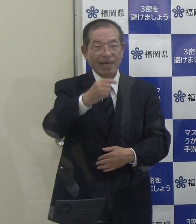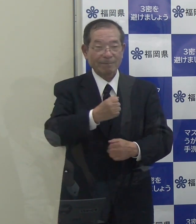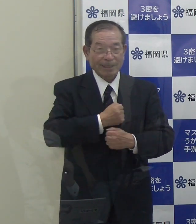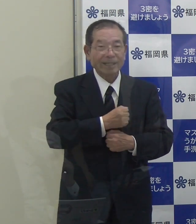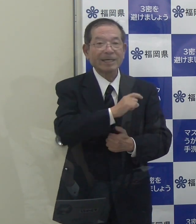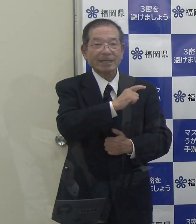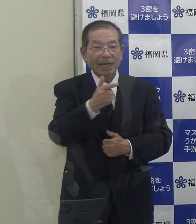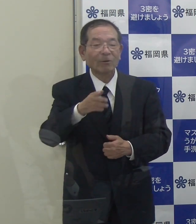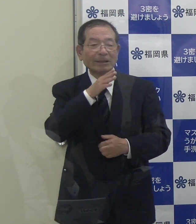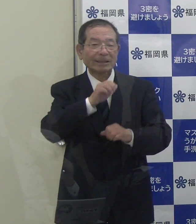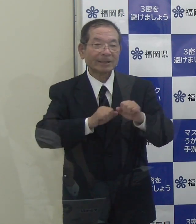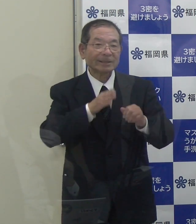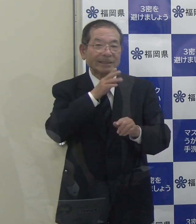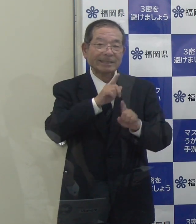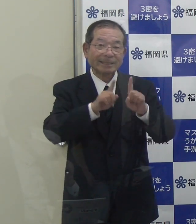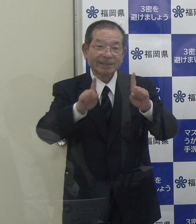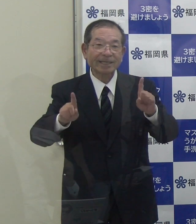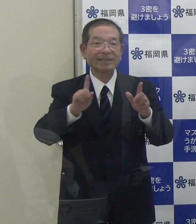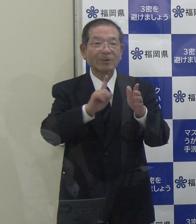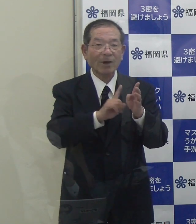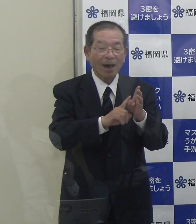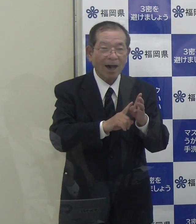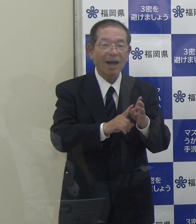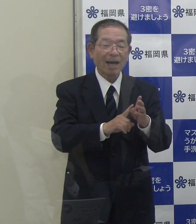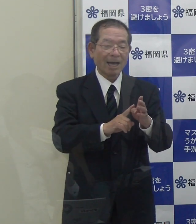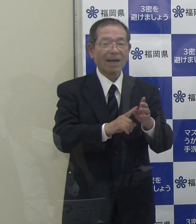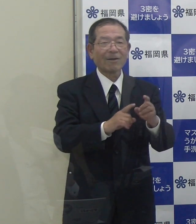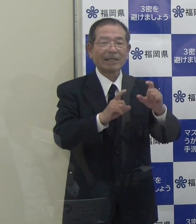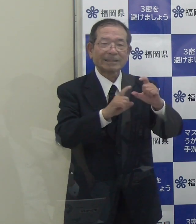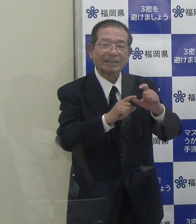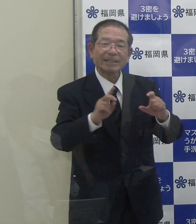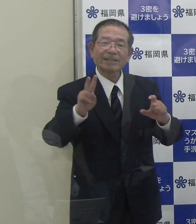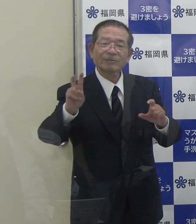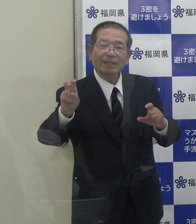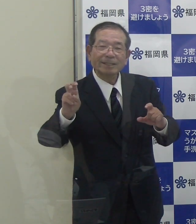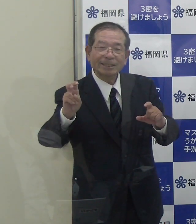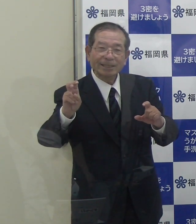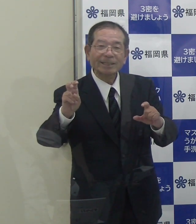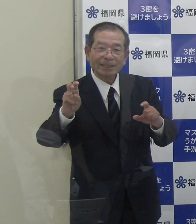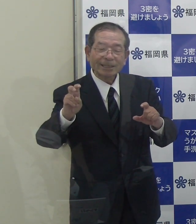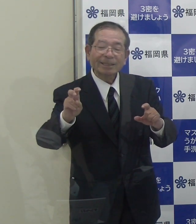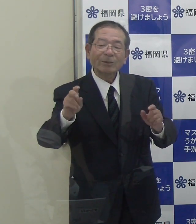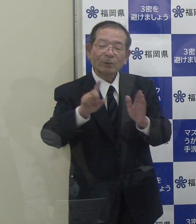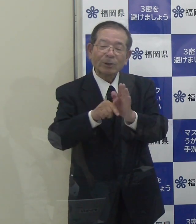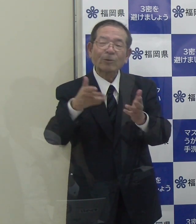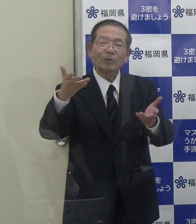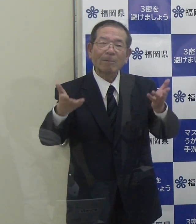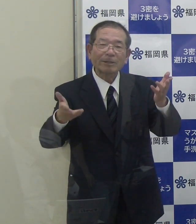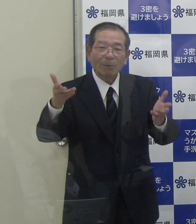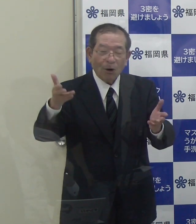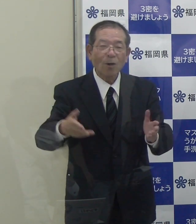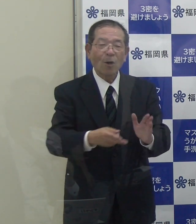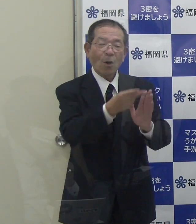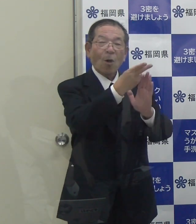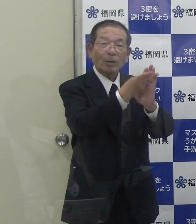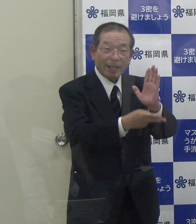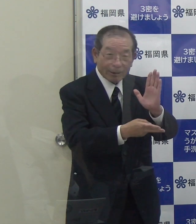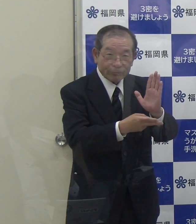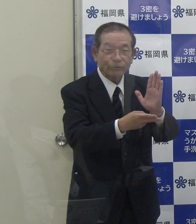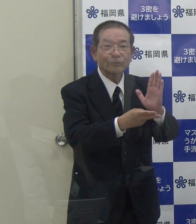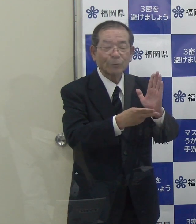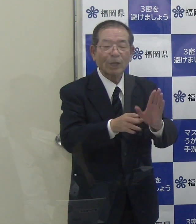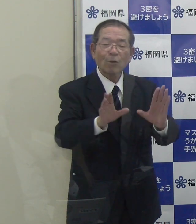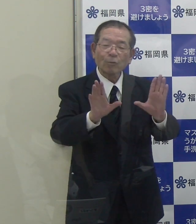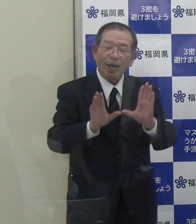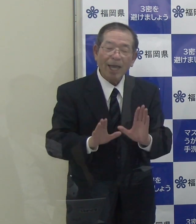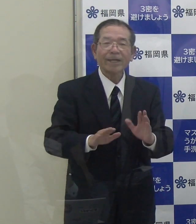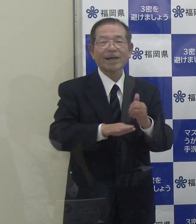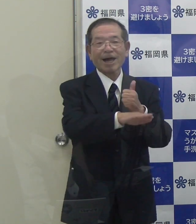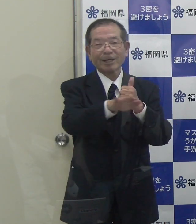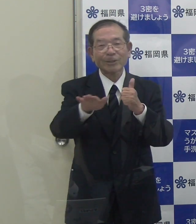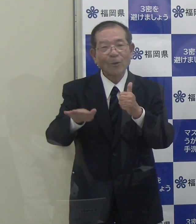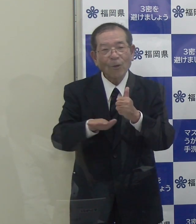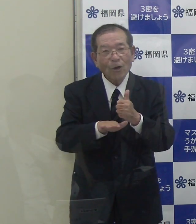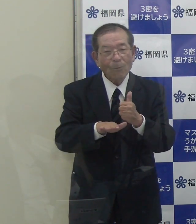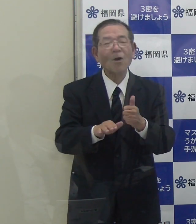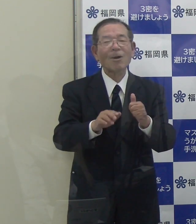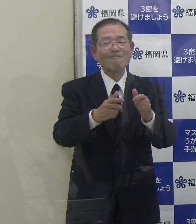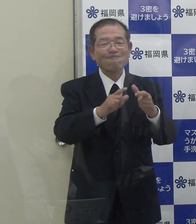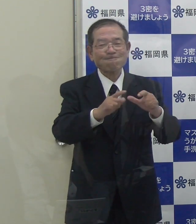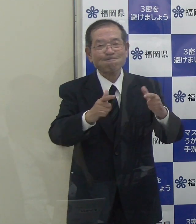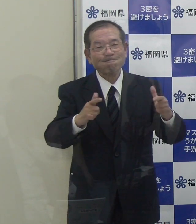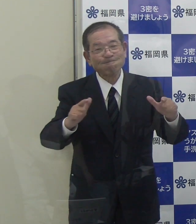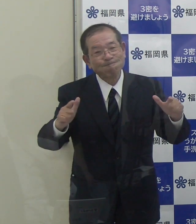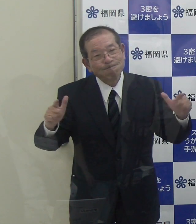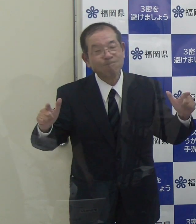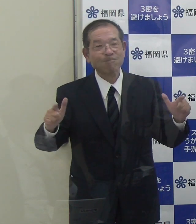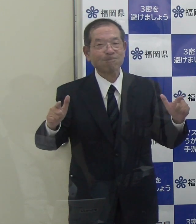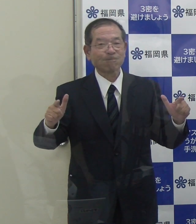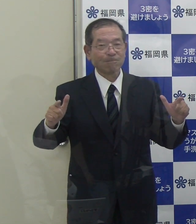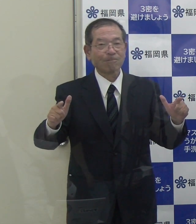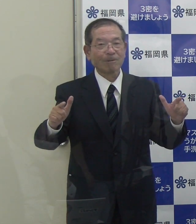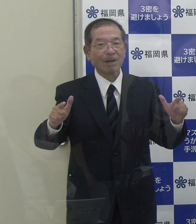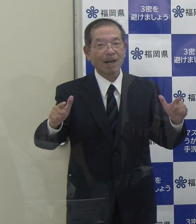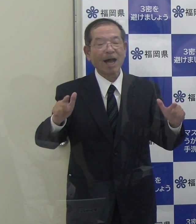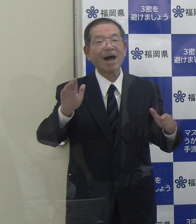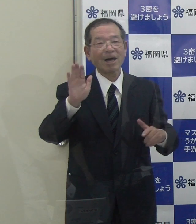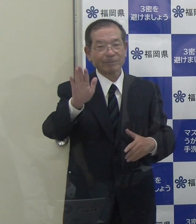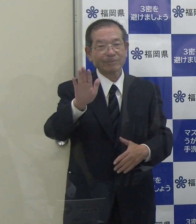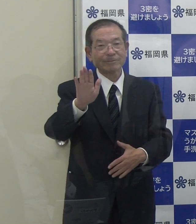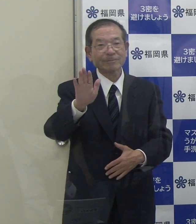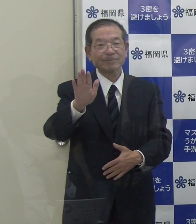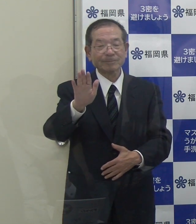さらには、このときに比べ、ホテル等の受入れ環境も福岡は格段に充実しています。